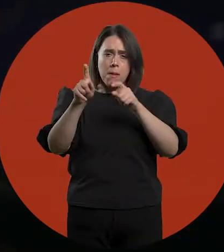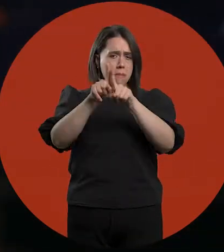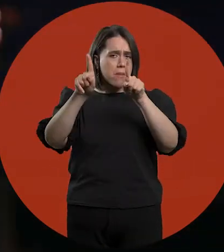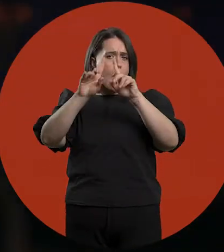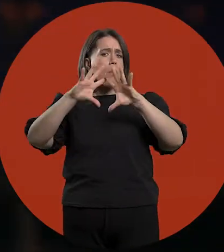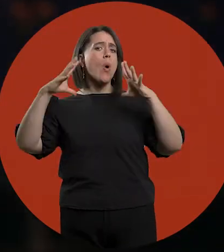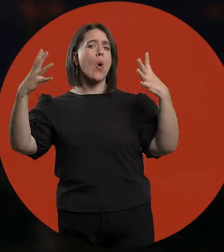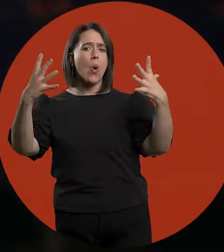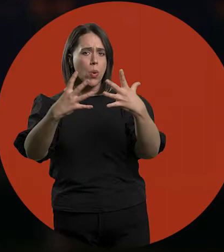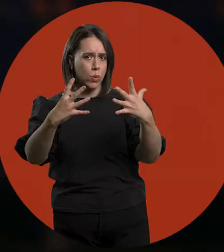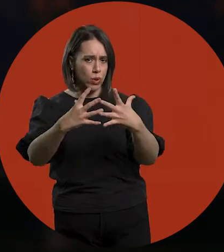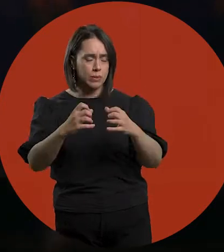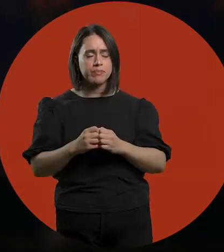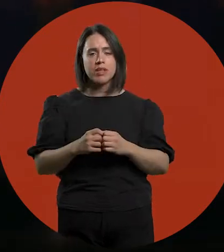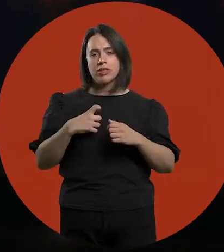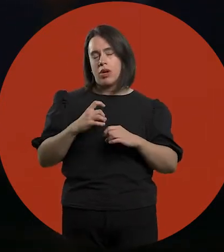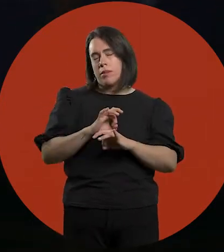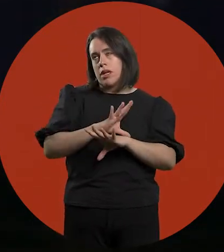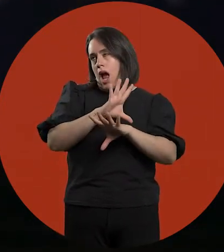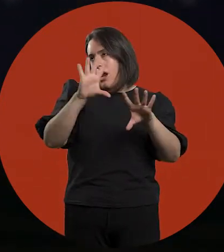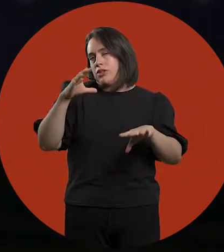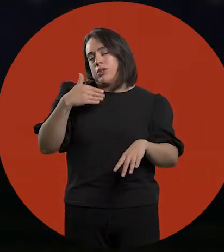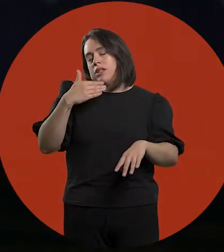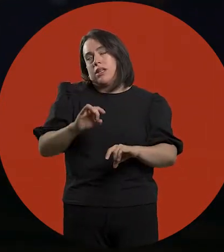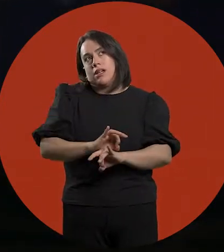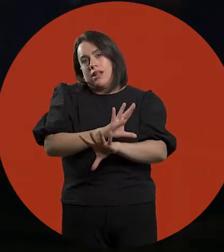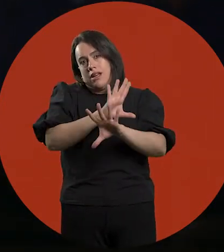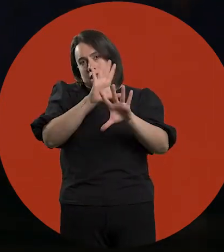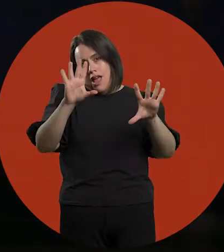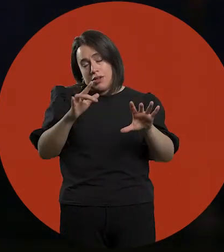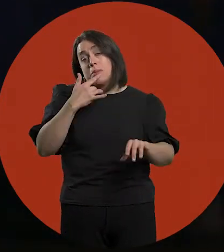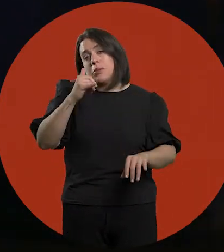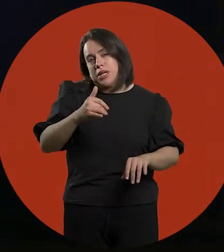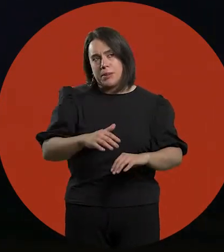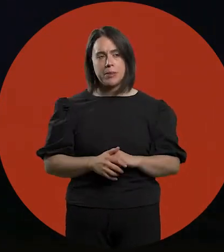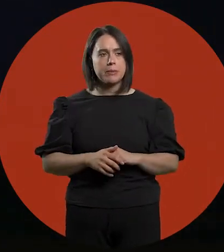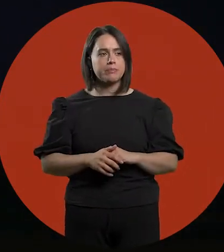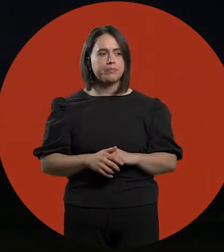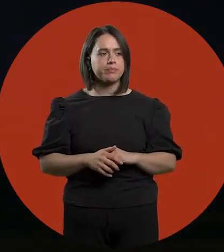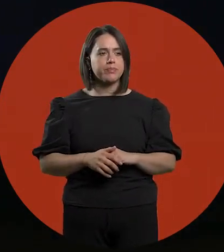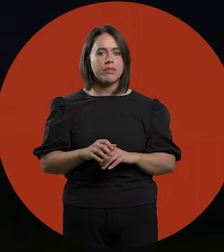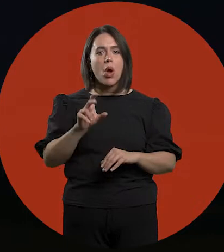Una de las cosas que yo tengo muy claro es, por ejemplo, no nos pueden preparar para un futuro.